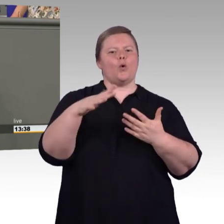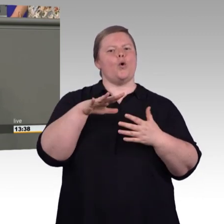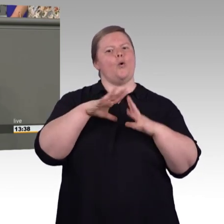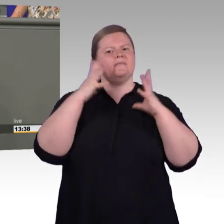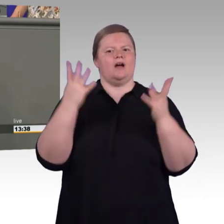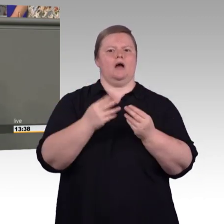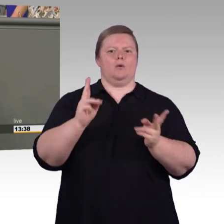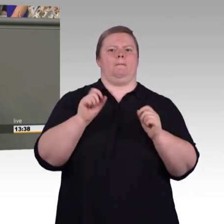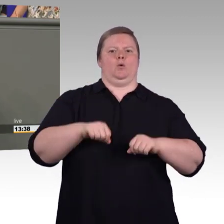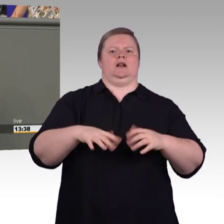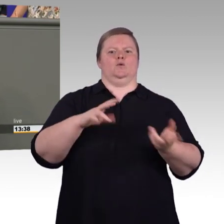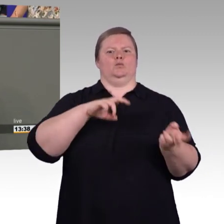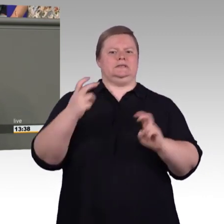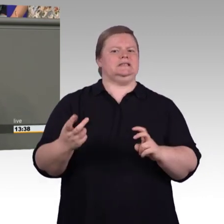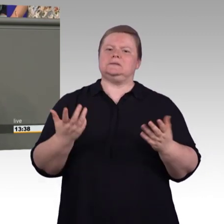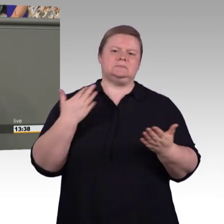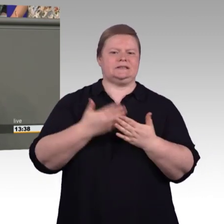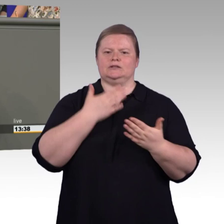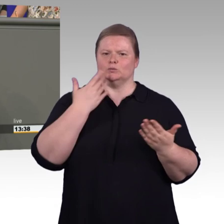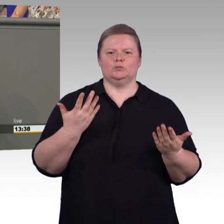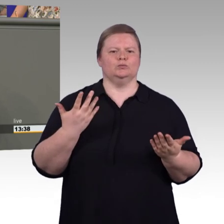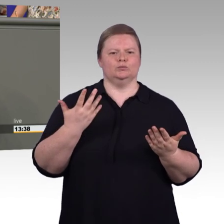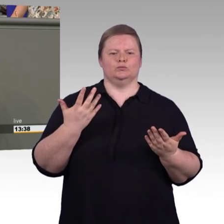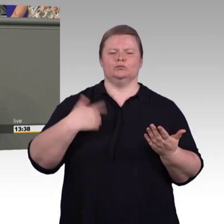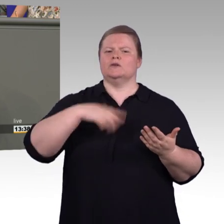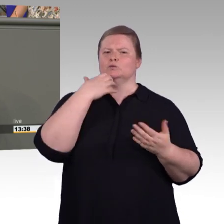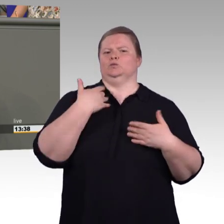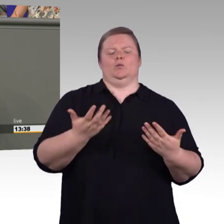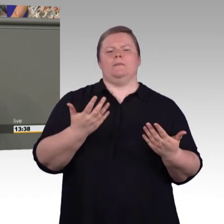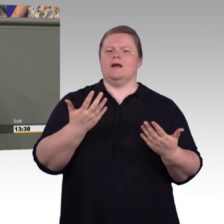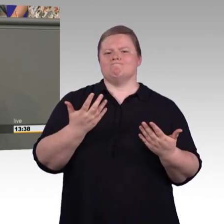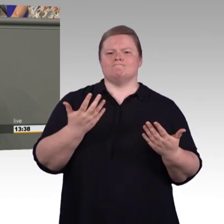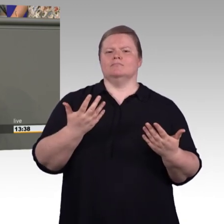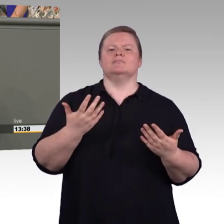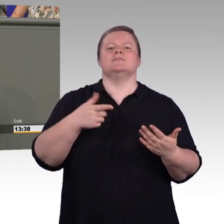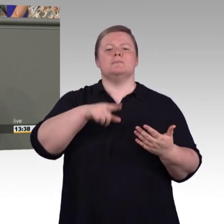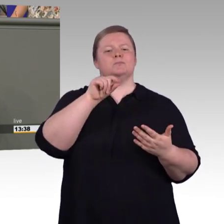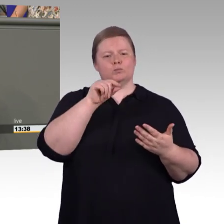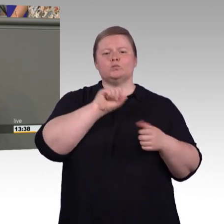Die großen Punkte der Kinderrechtskonvention kann man zusammenfassen hinter dem Streben